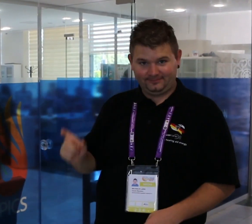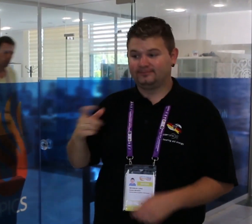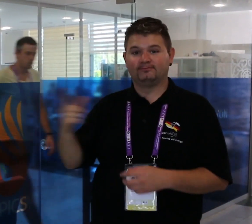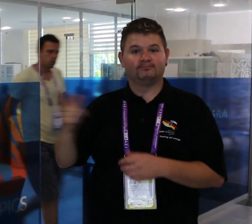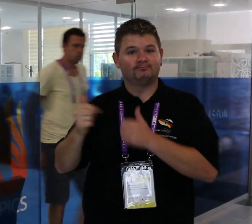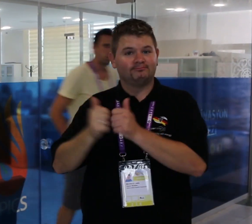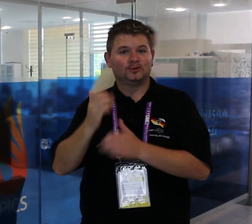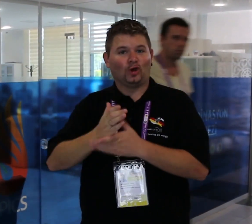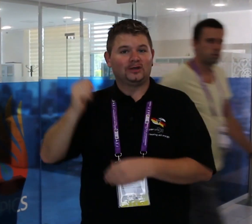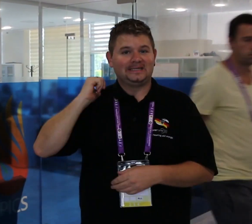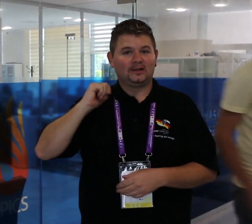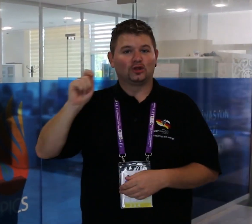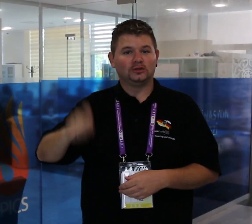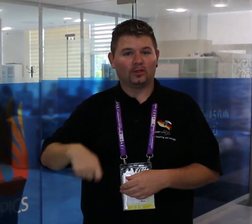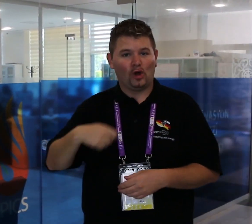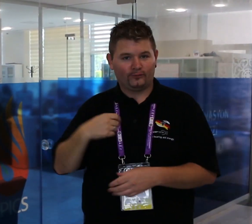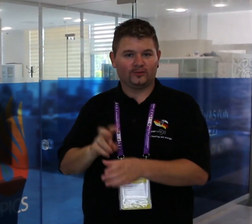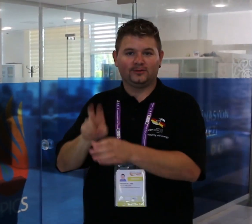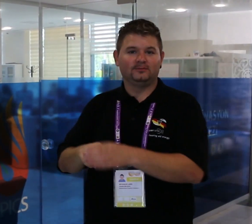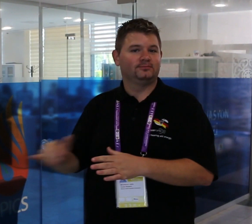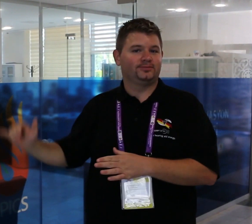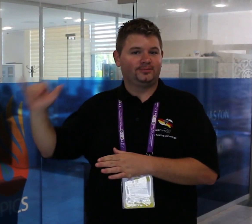Wir sind gestern schon aus Düsseldorf losgeflogen.